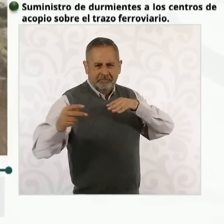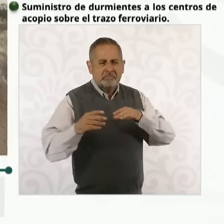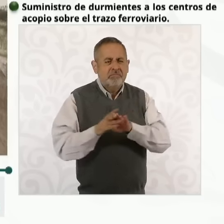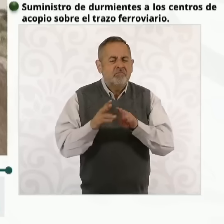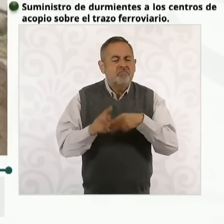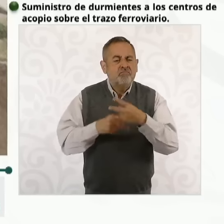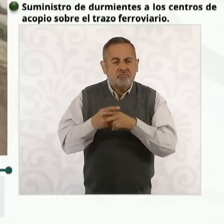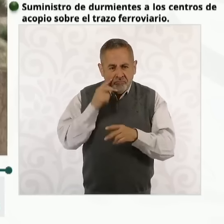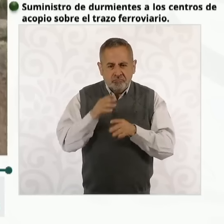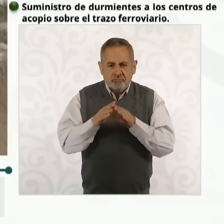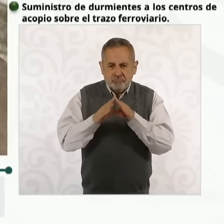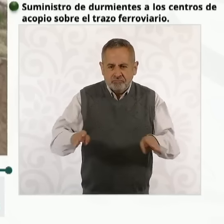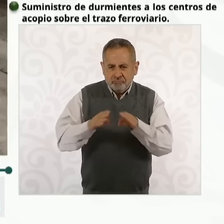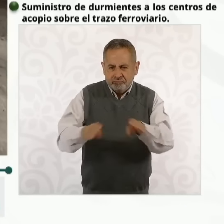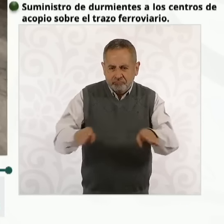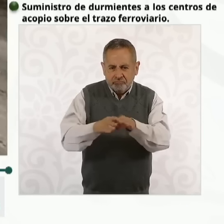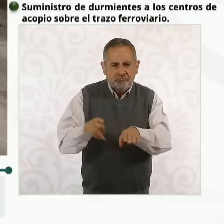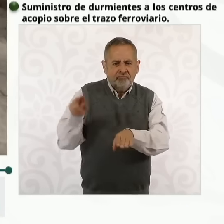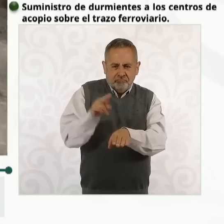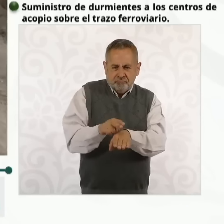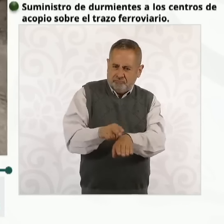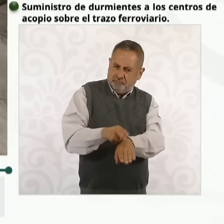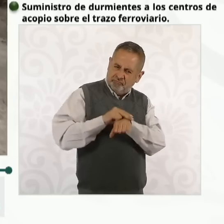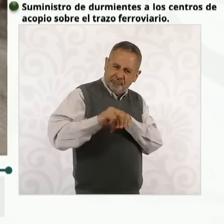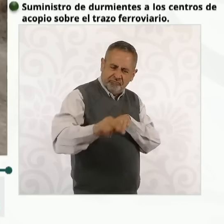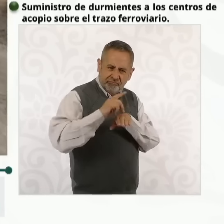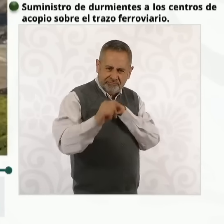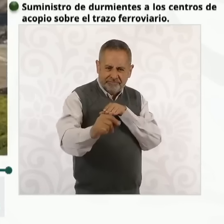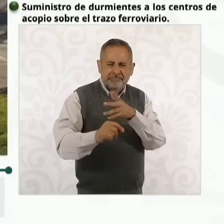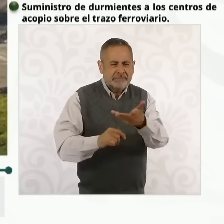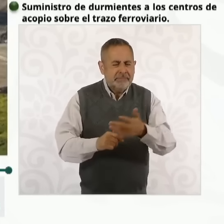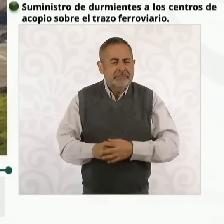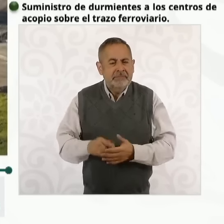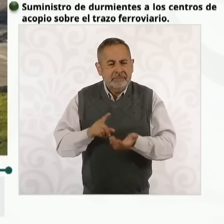ya terraplenes para la construcción de vía ferria. Estamos construyendo una innumerable cantidad de